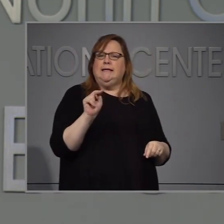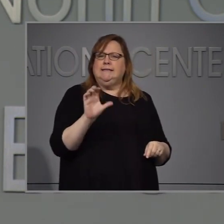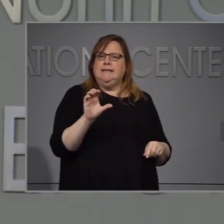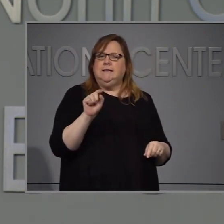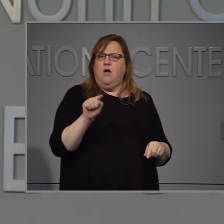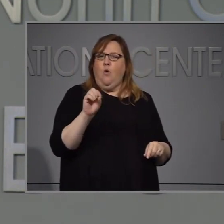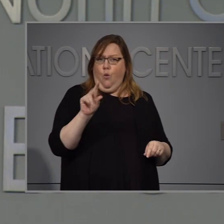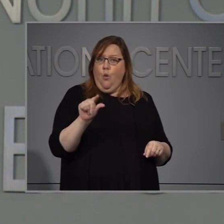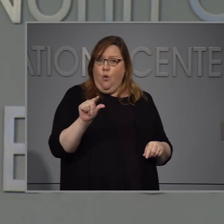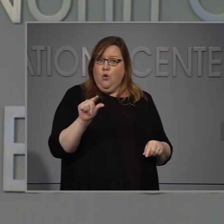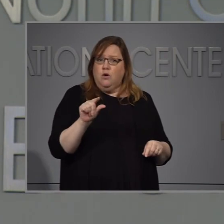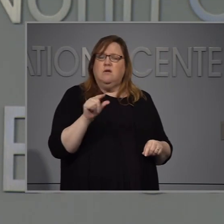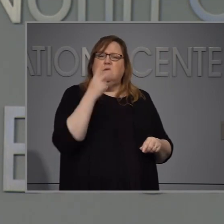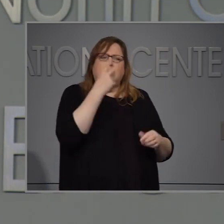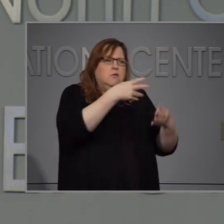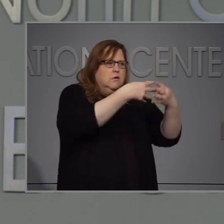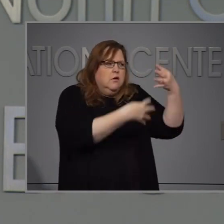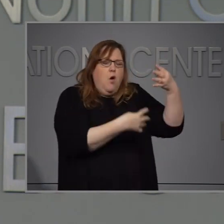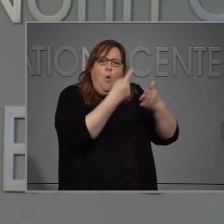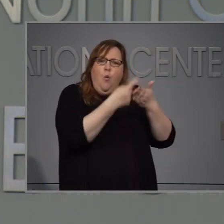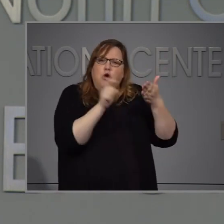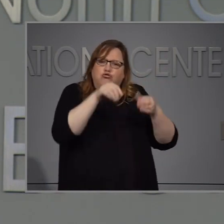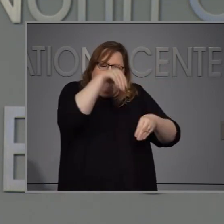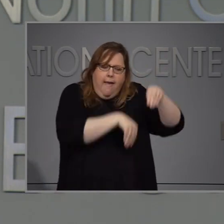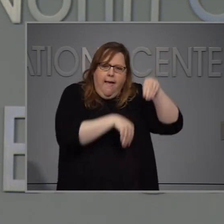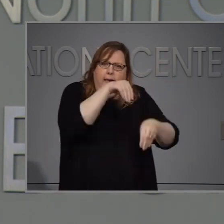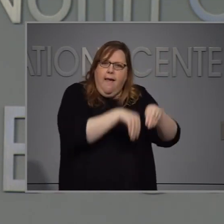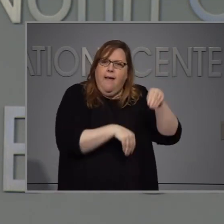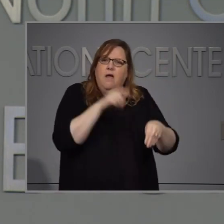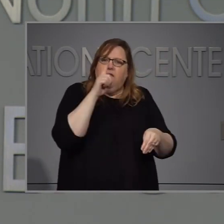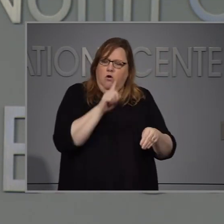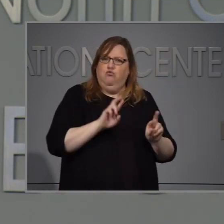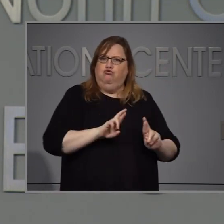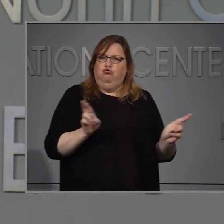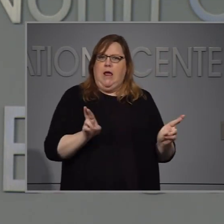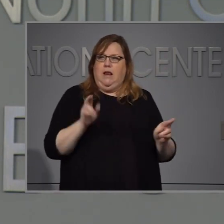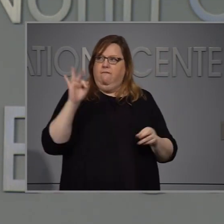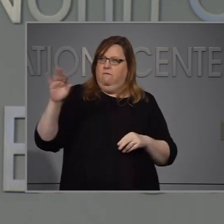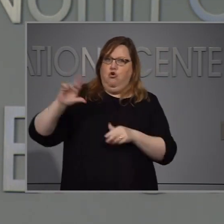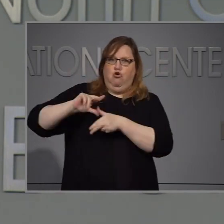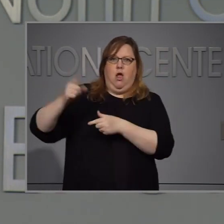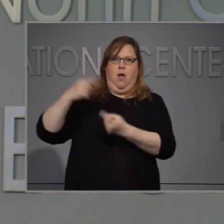punto, Eric para que prepare su kit emergencia y el plan familiar de emergencia para que